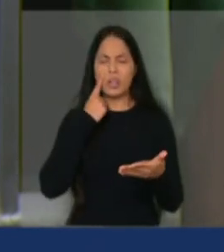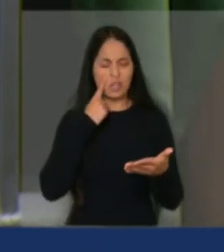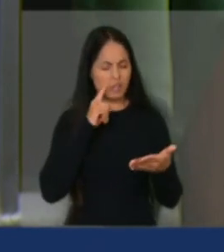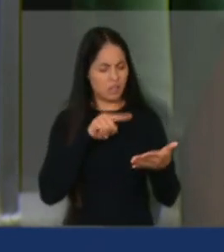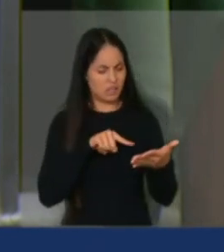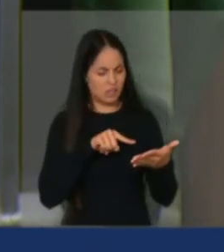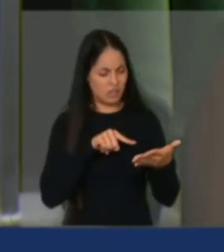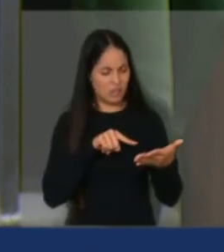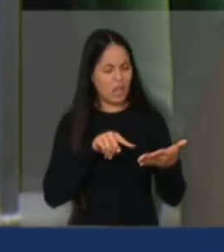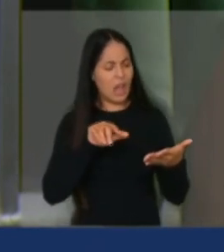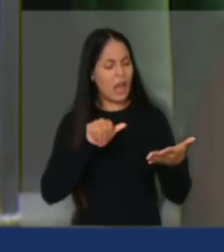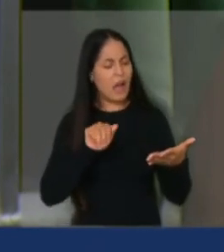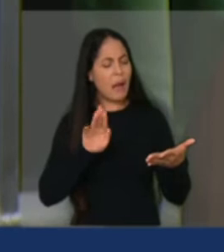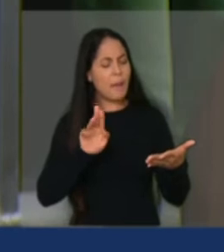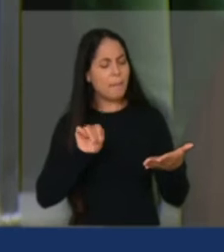DE... ABREU LÂ NDIA, NO... NO